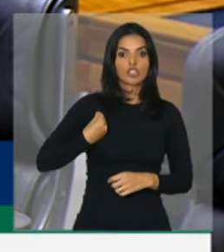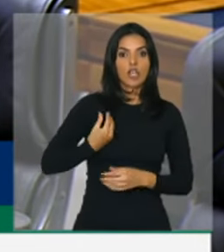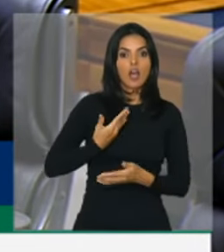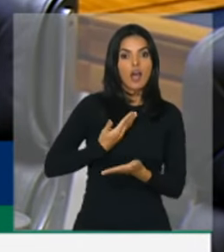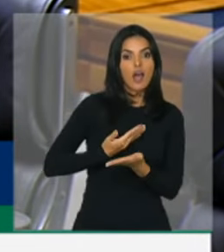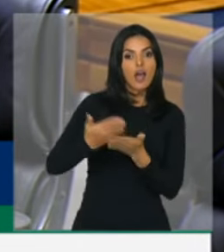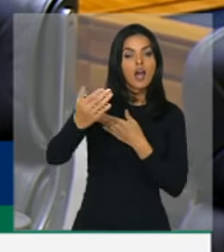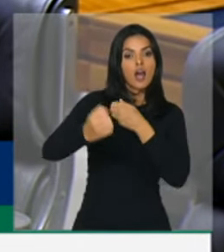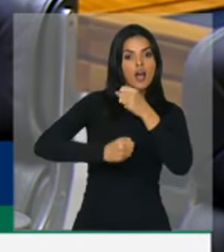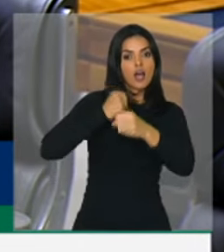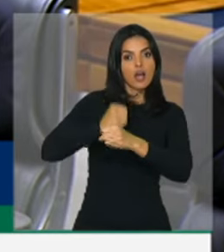TIVE A OPORTUNIDADE NO DIA 04 DE FEVEREIRO DE SER RELATORA